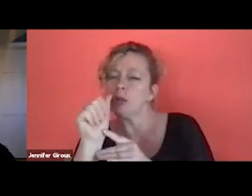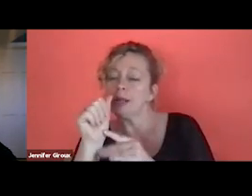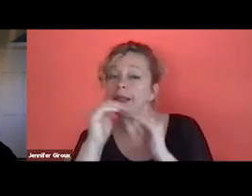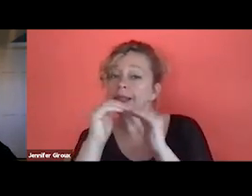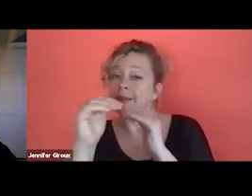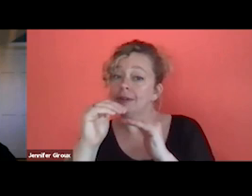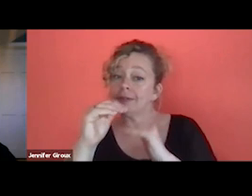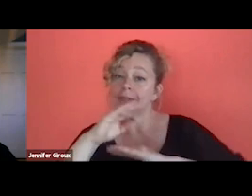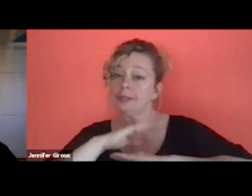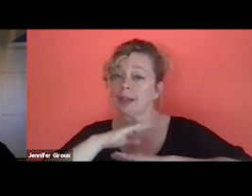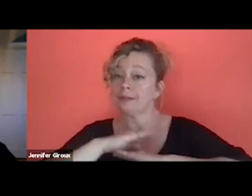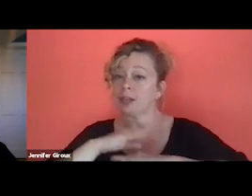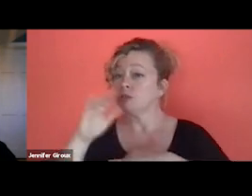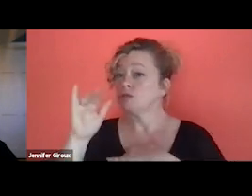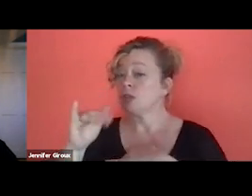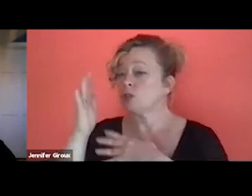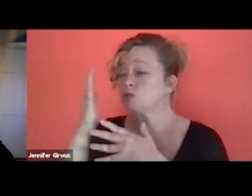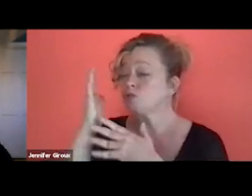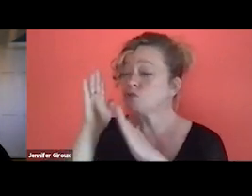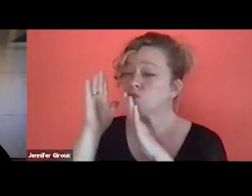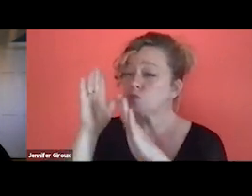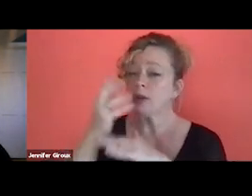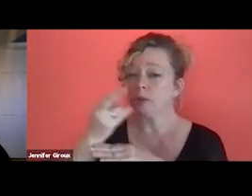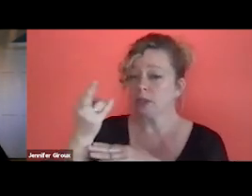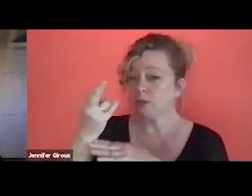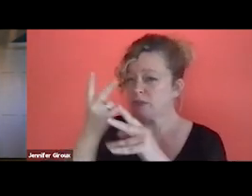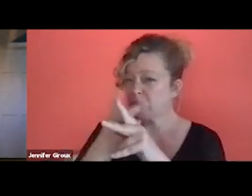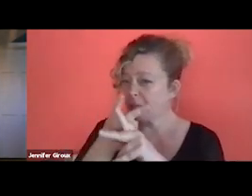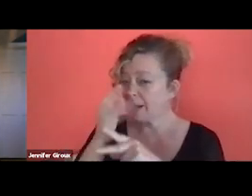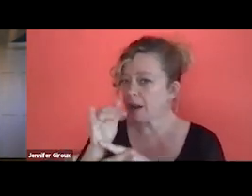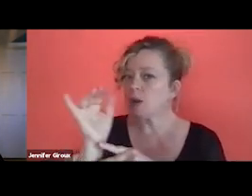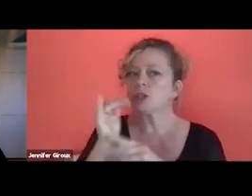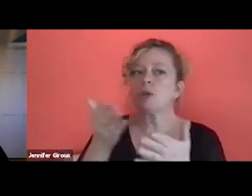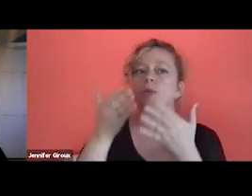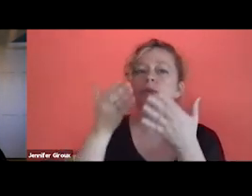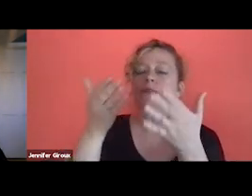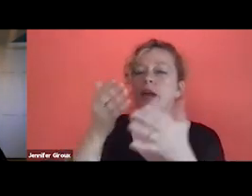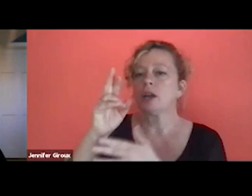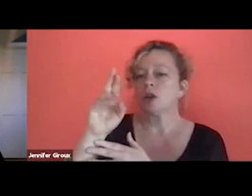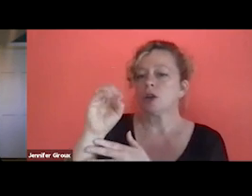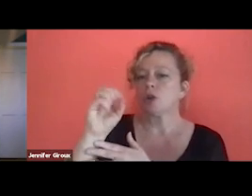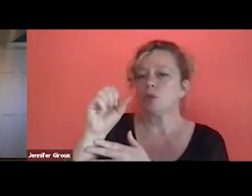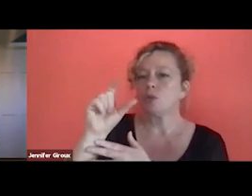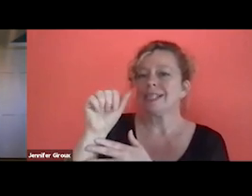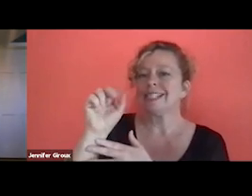Es una herramienta y un recurso realmente excelente para medir eso, al igual que la aplicación Provider Resilience, si pasamos a la siguiente diapositiva,